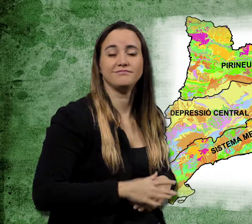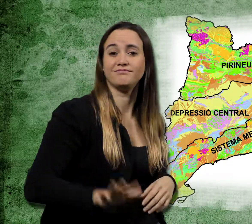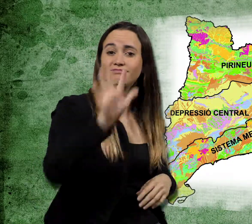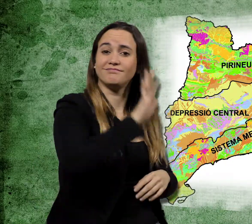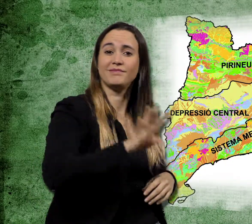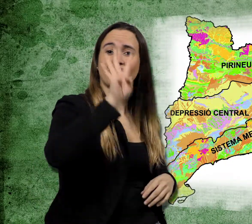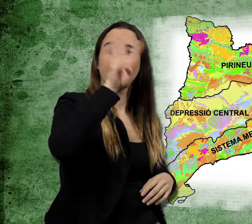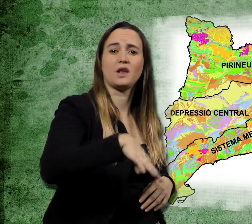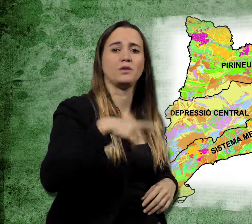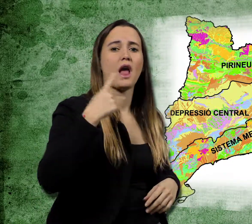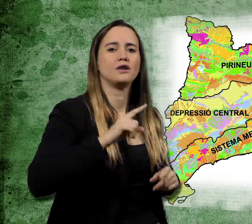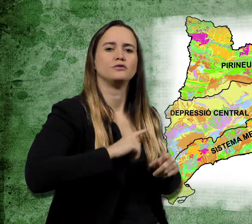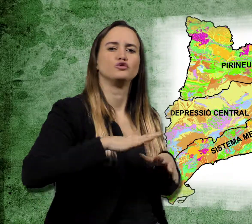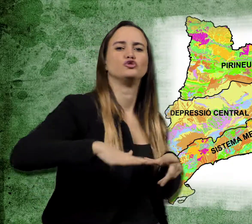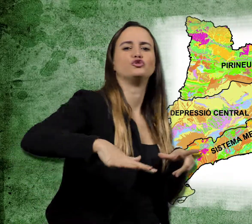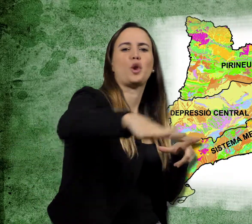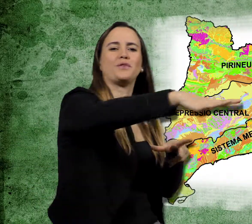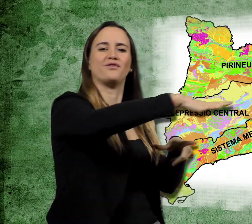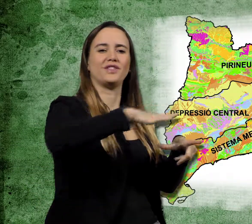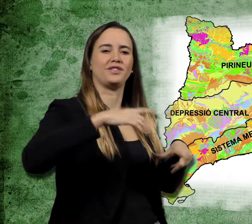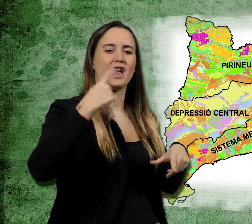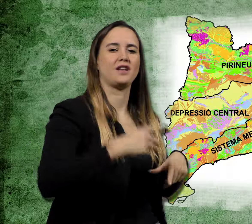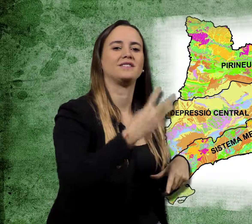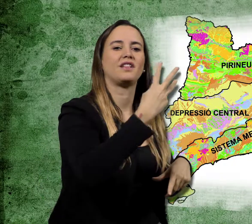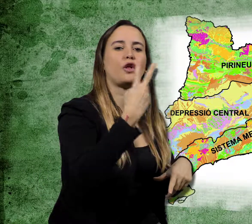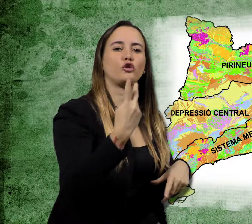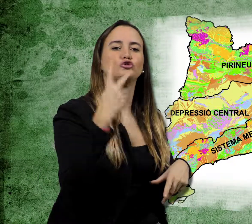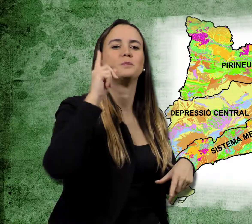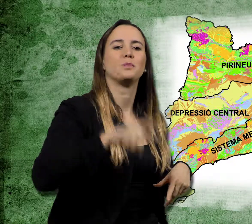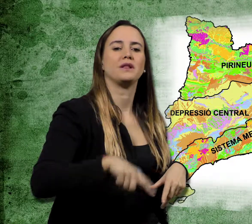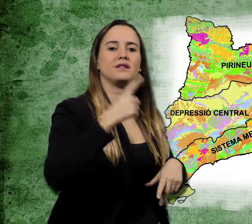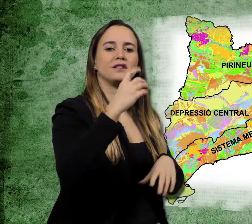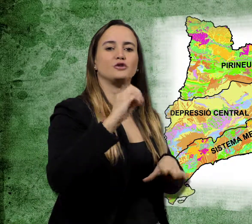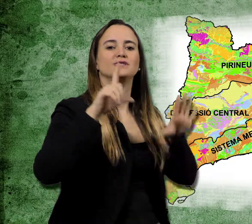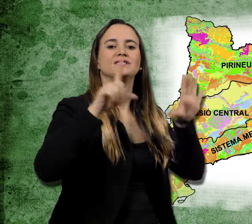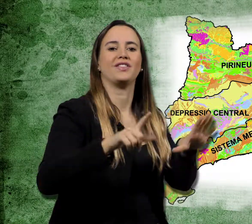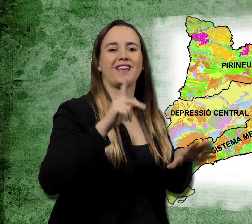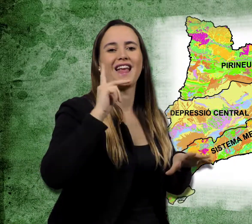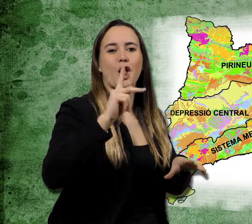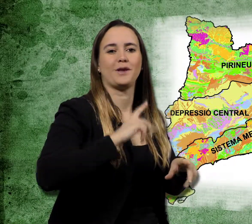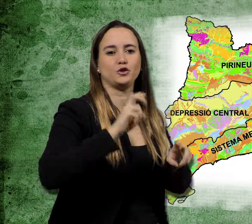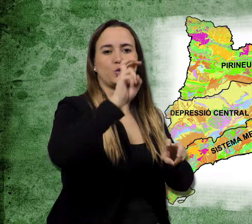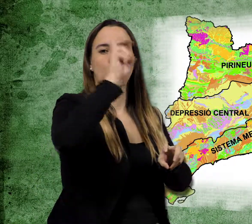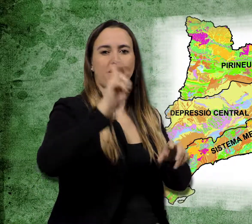Amb una superfície de 32.107 quilòmetres quadrats,